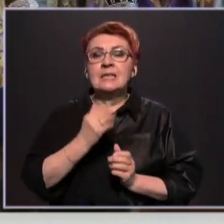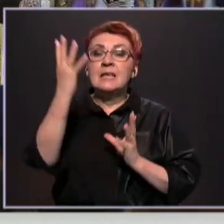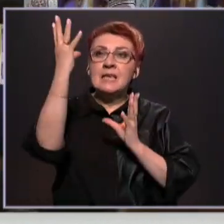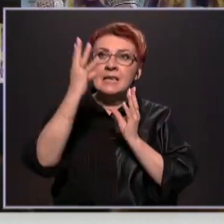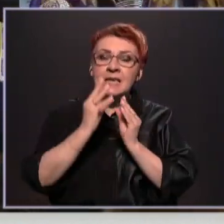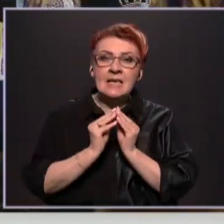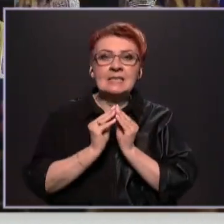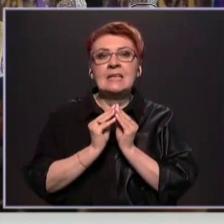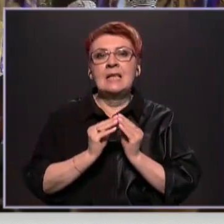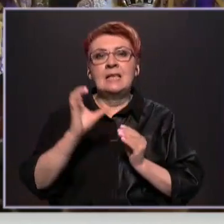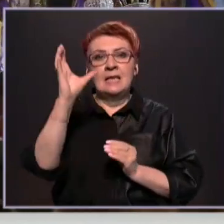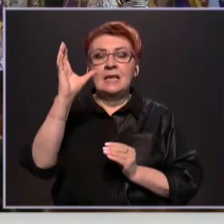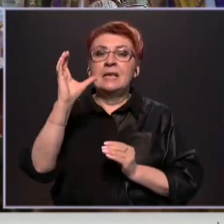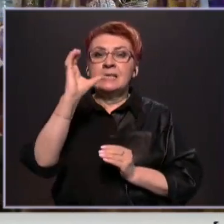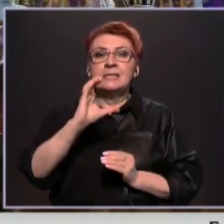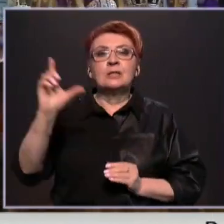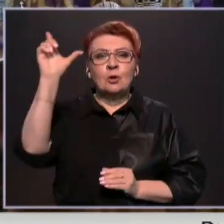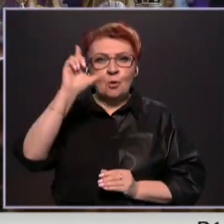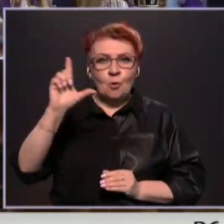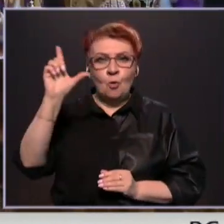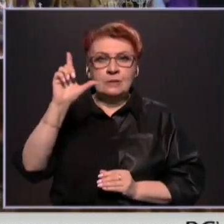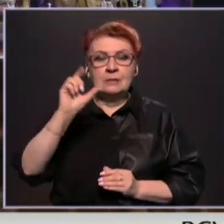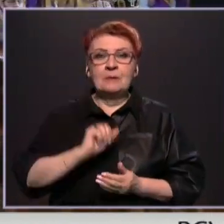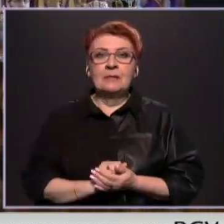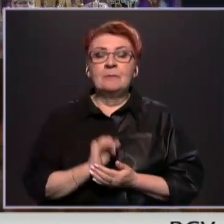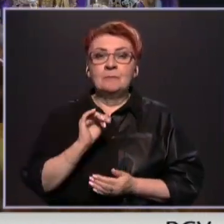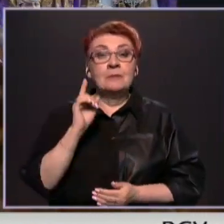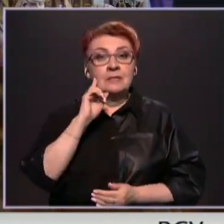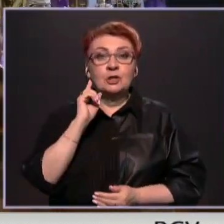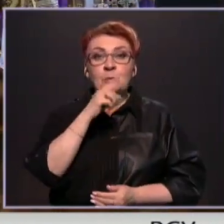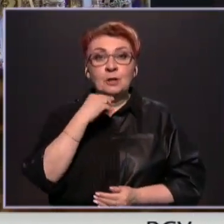евхаристии в обычные дни текст этой молитвы мы слышим только из уст священника перед причастием